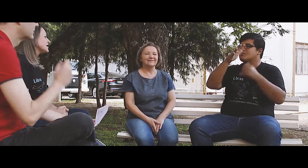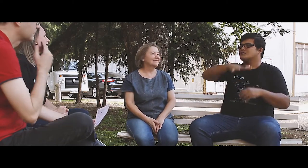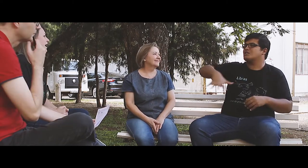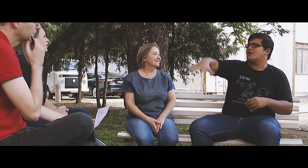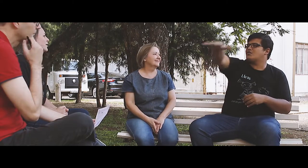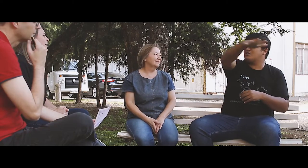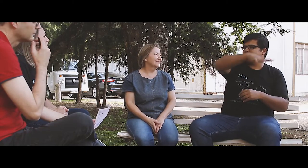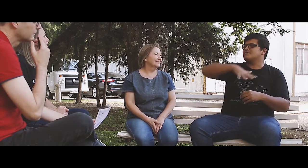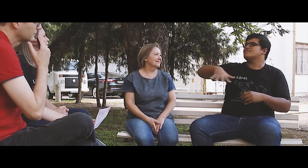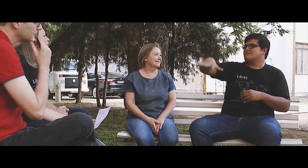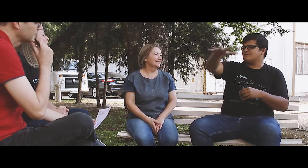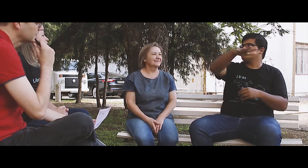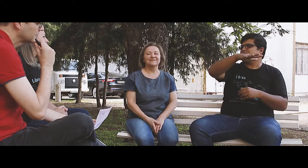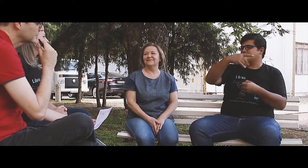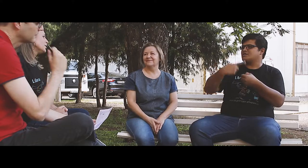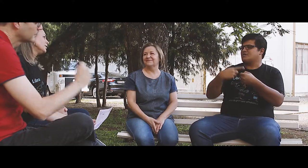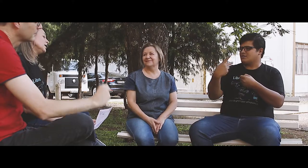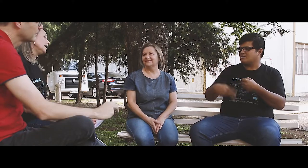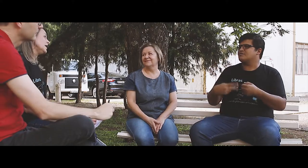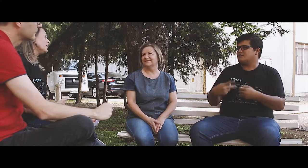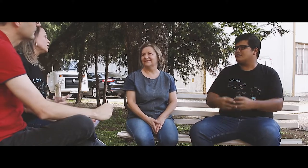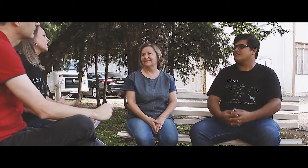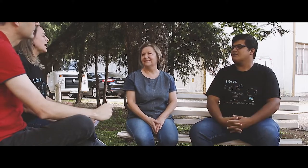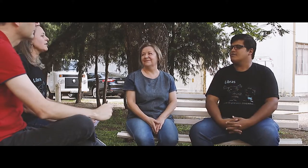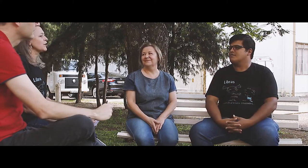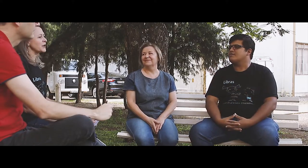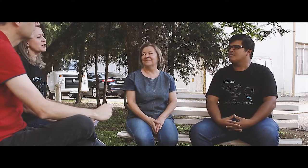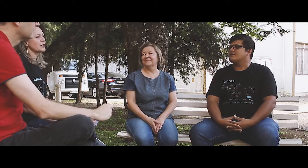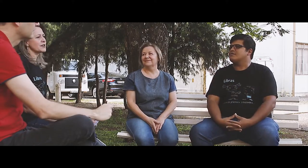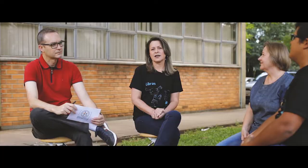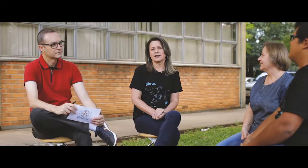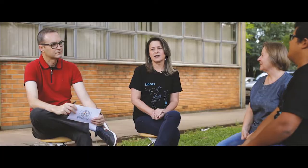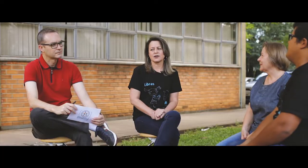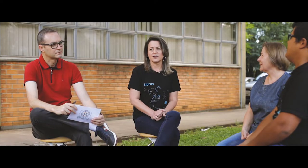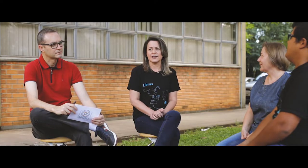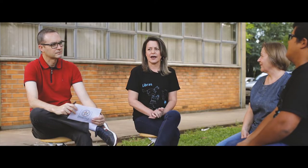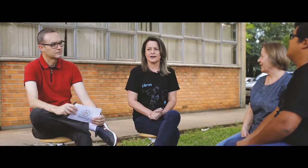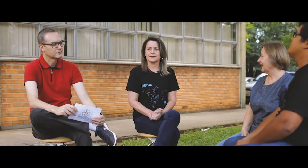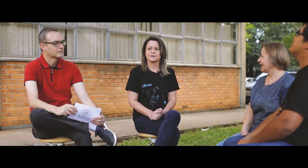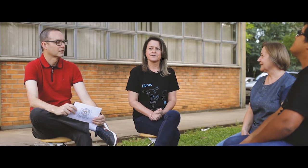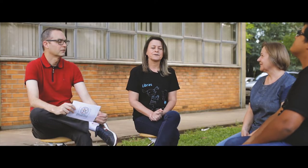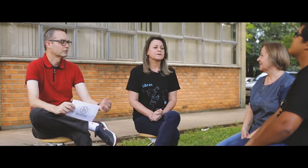aceitar o filho enquanto surdo e buscar informações na sociedade.